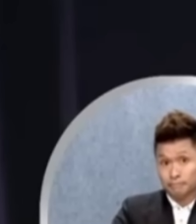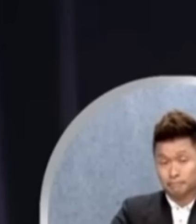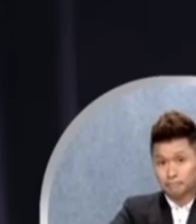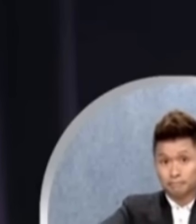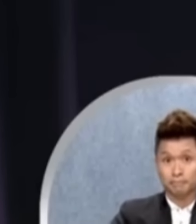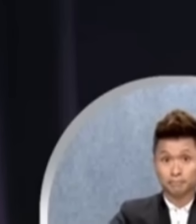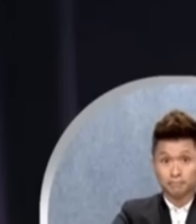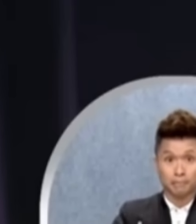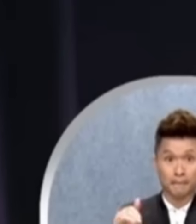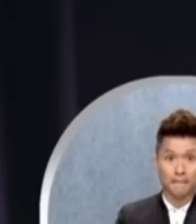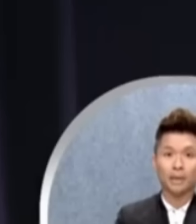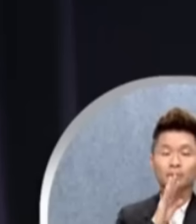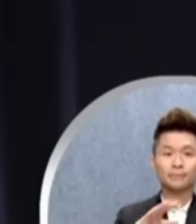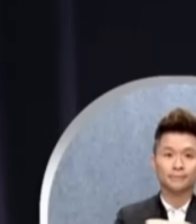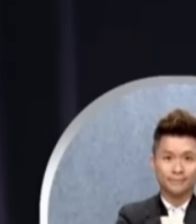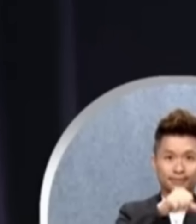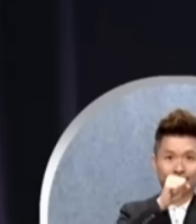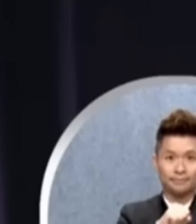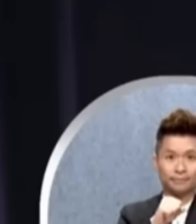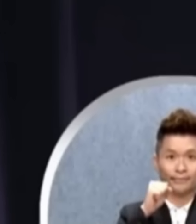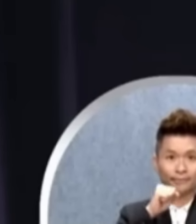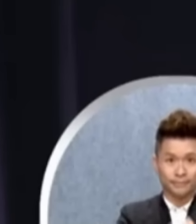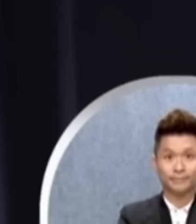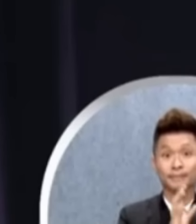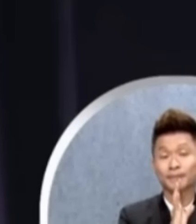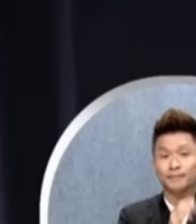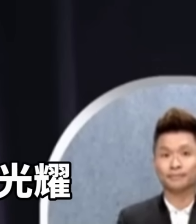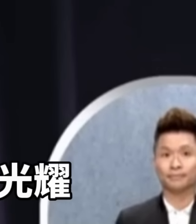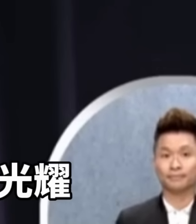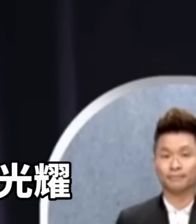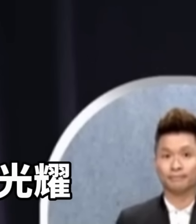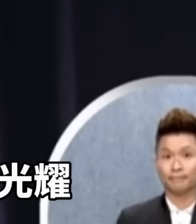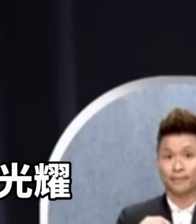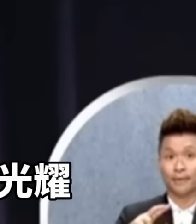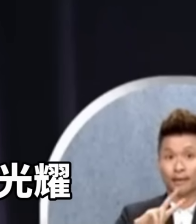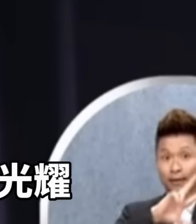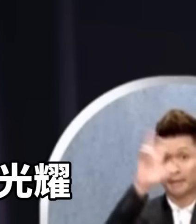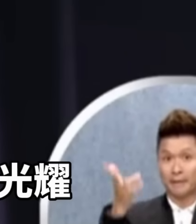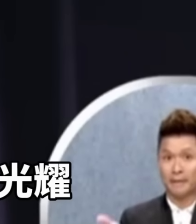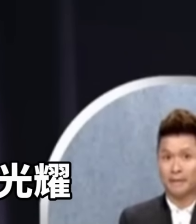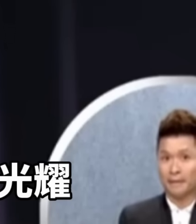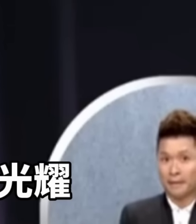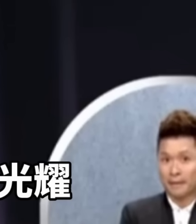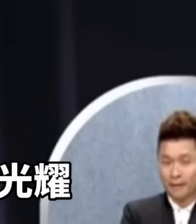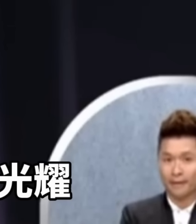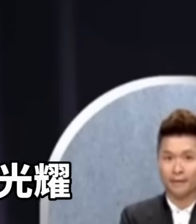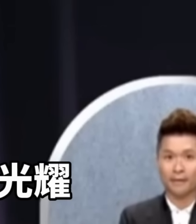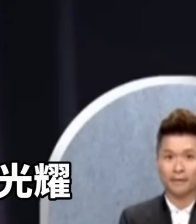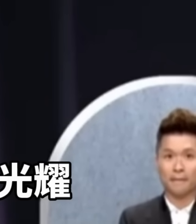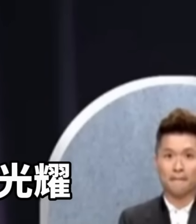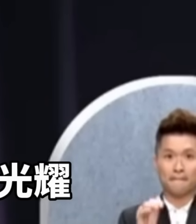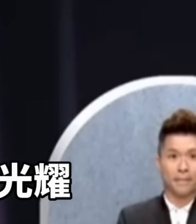土地這麼小 人又這麼擠 他最大的產品 老天爺給新加坡一個偉大的領袖李光耀